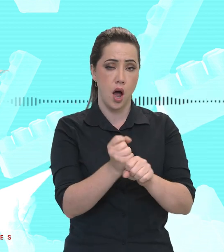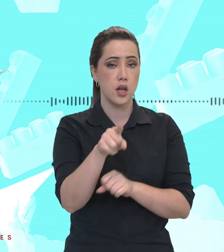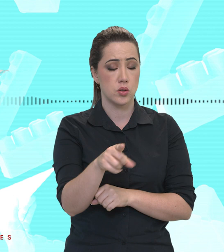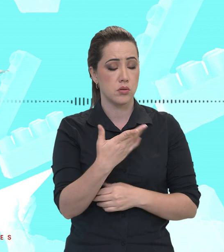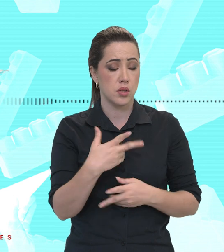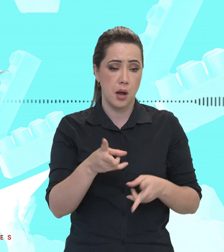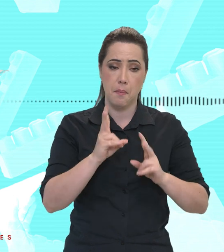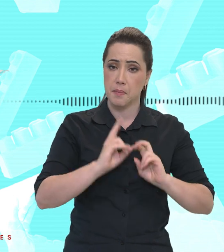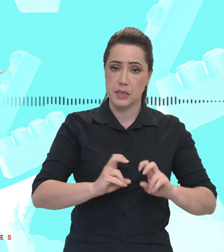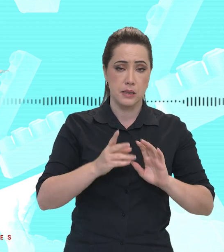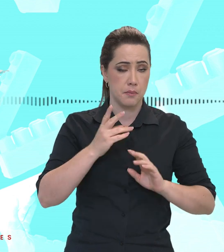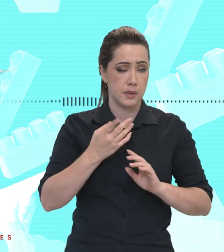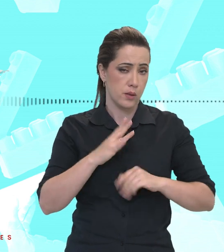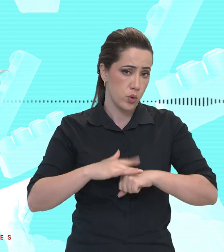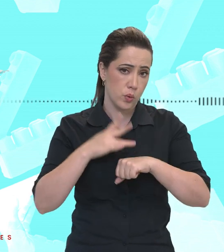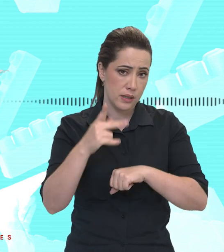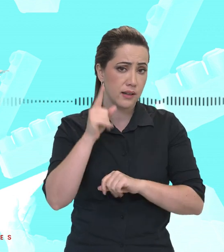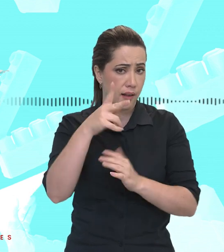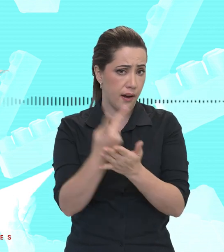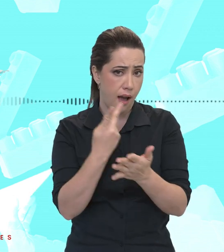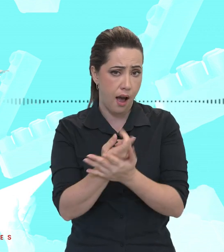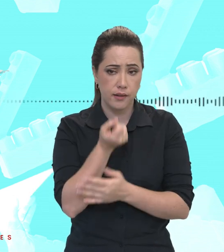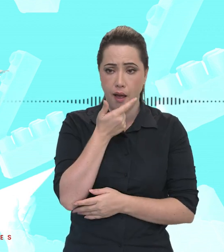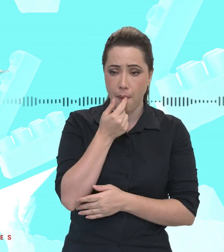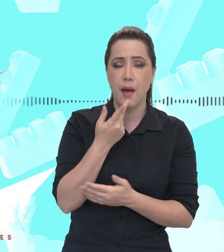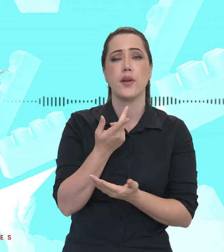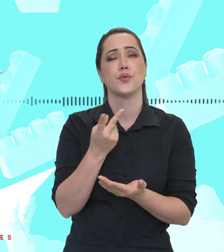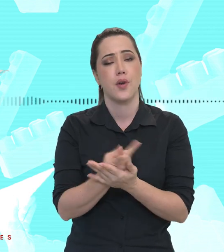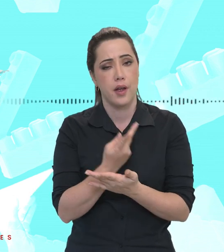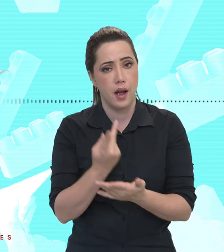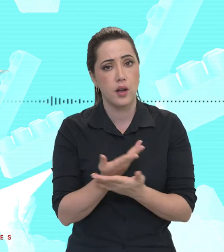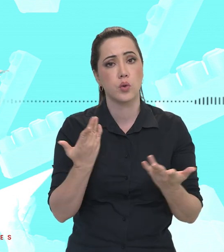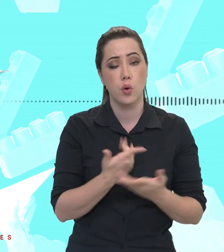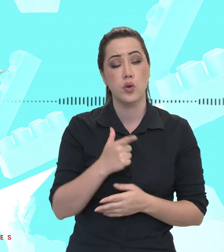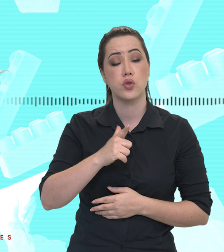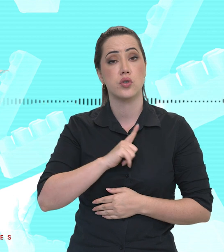errada, por isso ele não melhorava, só piorava. Então, hoje a gente tem o diagnóstico de